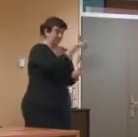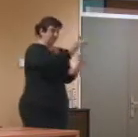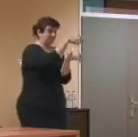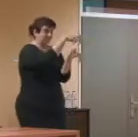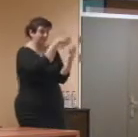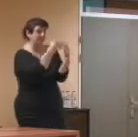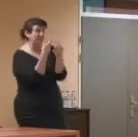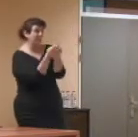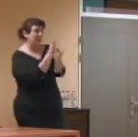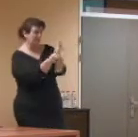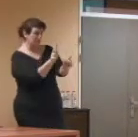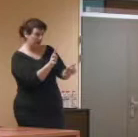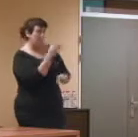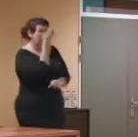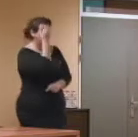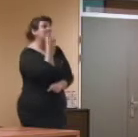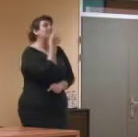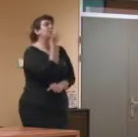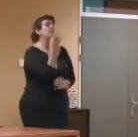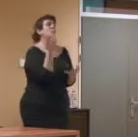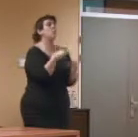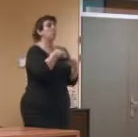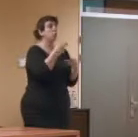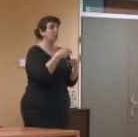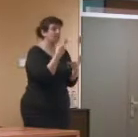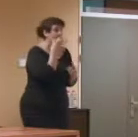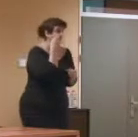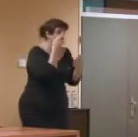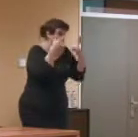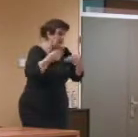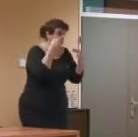era de la lotería, y que tampoco se pudo demostrar que procedía de ahí.